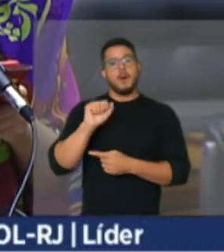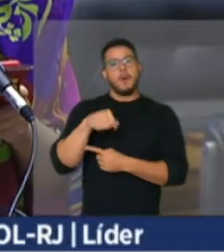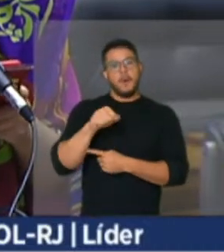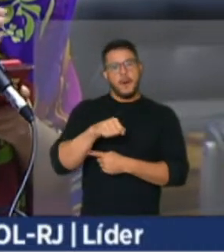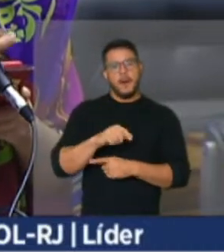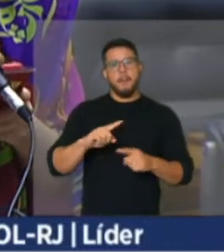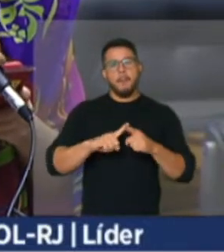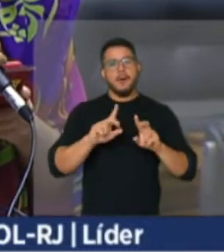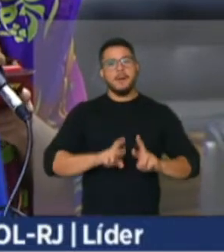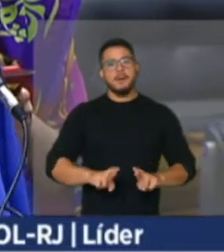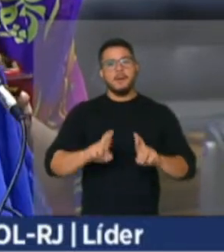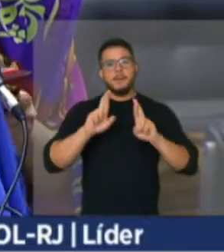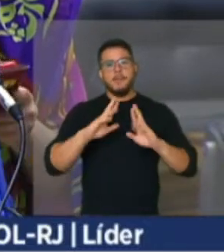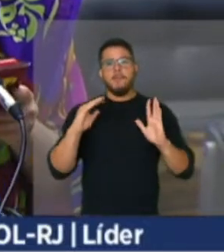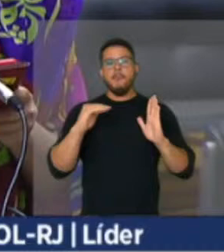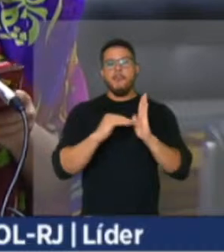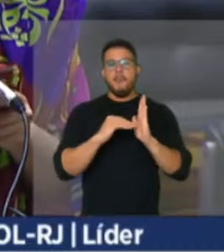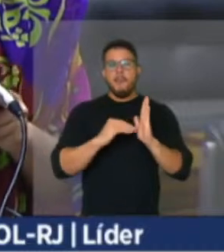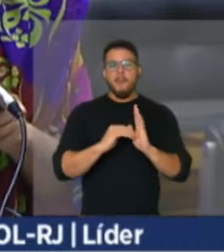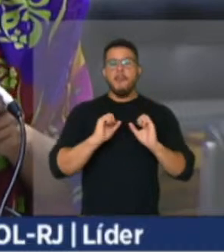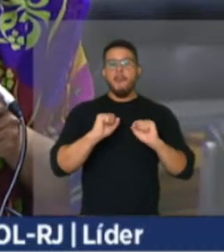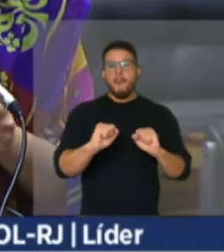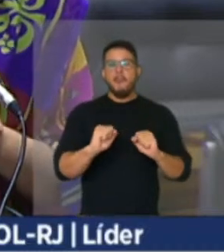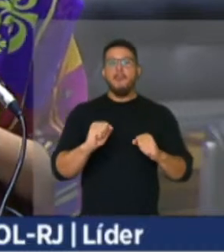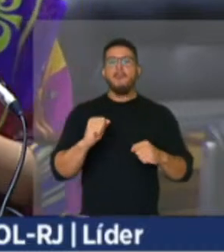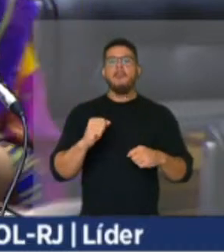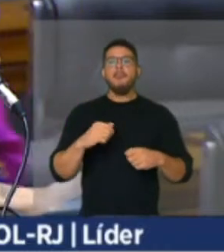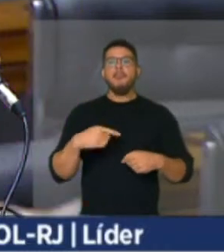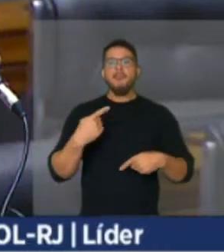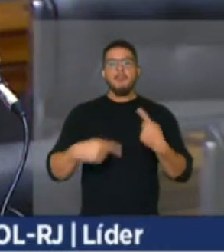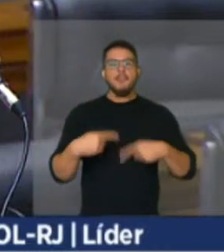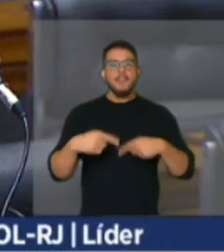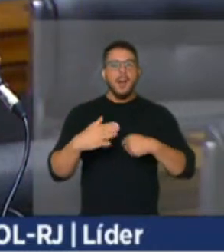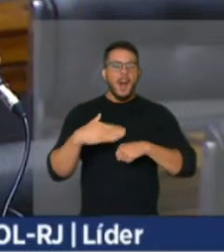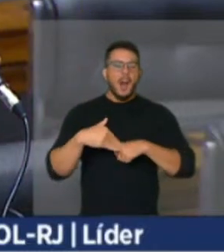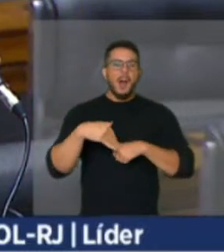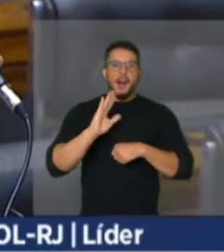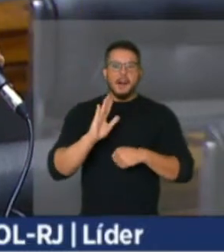COM A EXPECTATIVA DE UM DEBATE MAIOR, DE MAIS ESCUTA DA SOCIEDADE CIVIL NO SENADO. -- [PRESIDENTE]: OK,